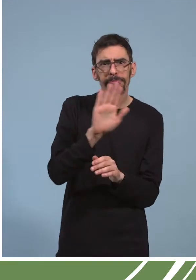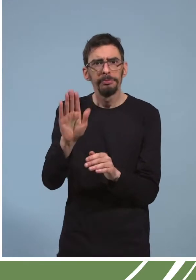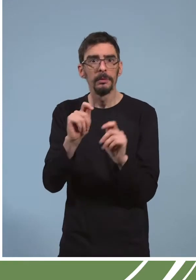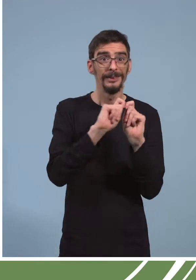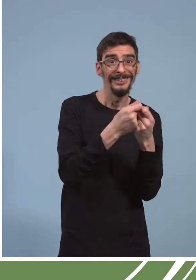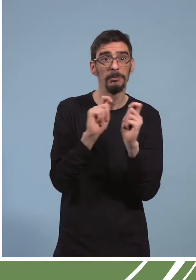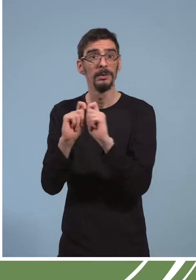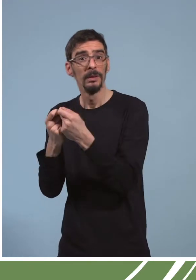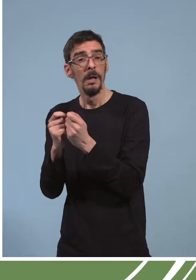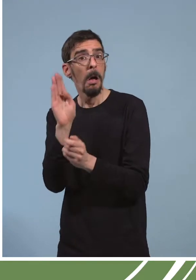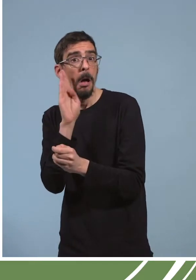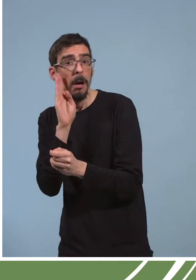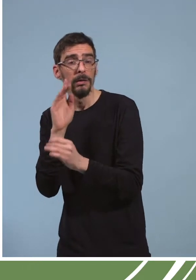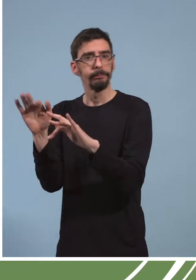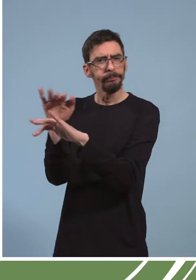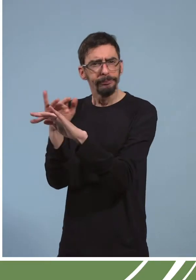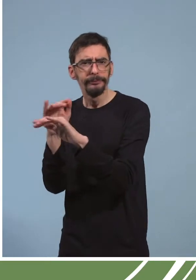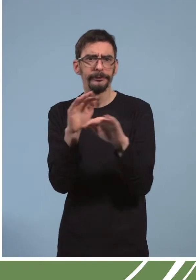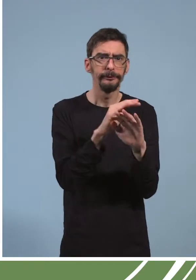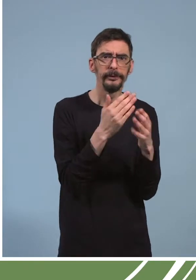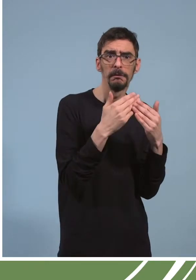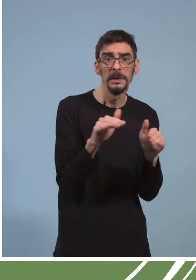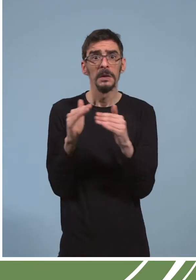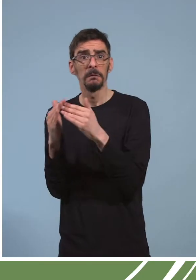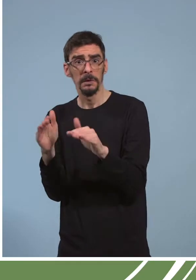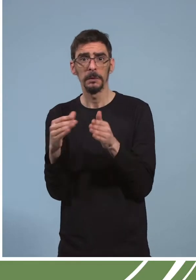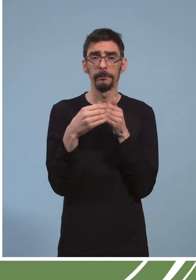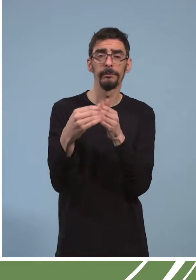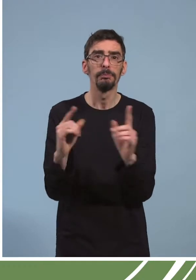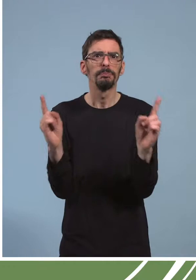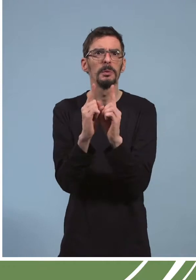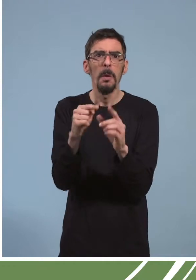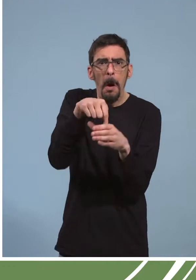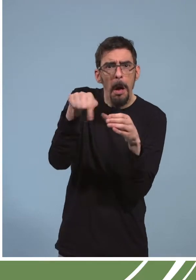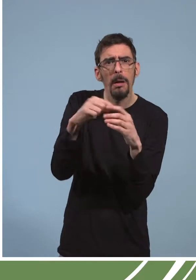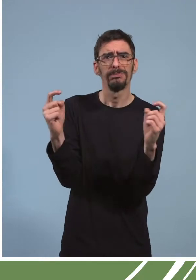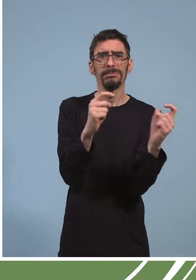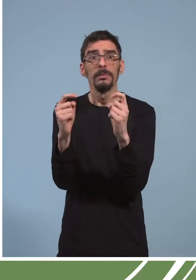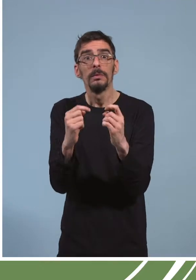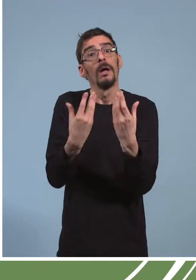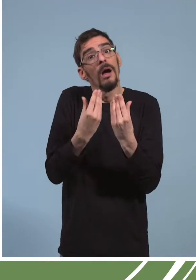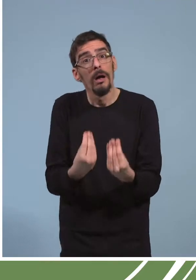Der oder die andere hört nur zu. Rufe die Vertretenden zu der Besprechung zusammen. Jetzt müssen sie diskutieren, wie die Teile der Brücke